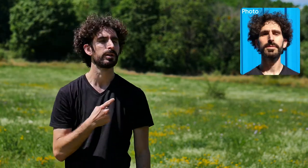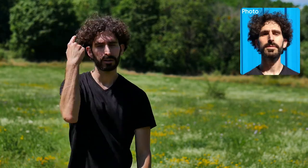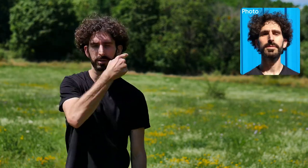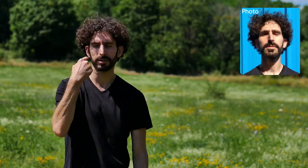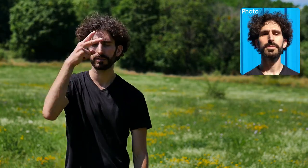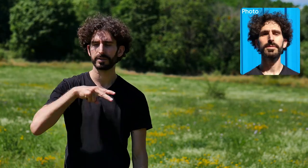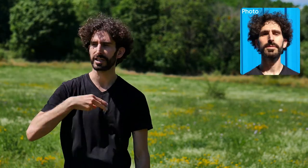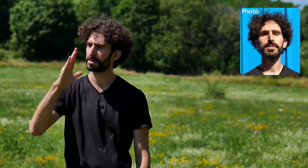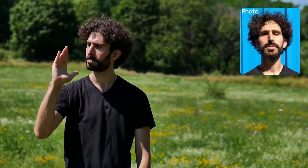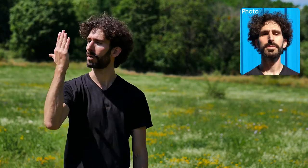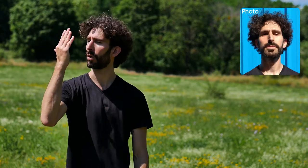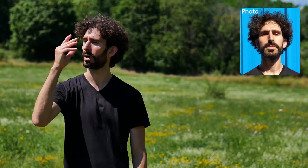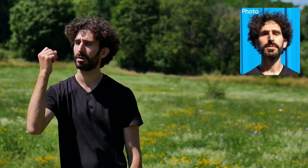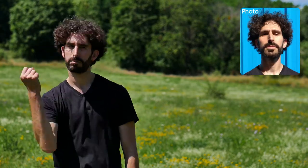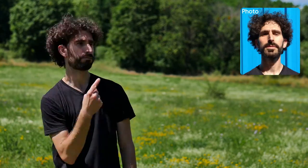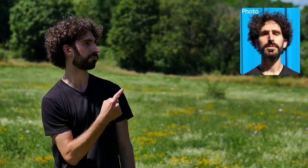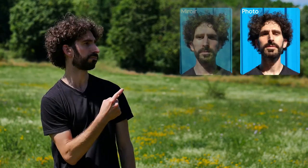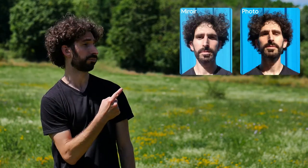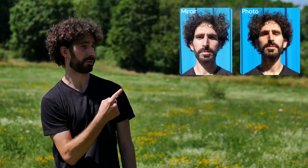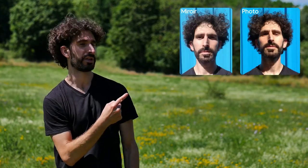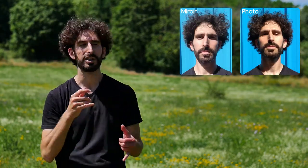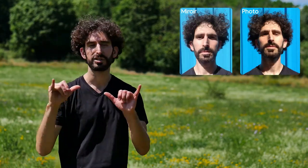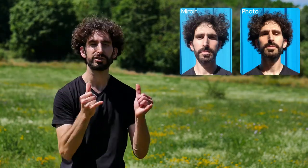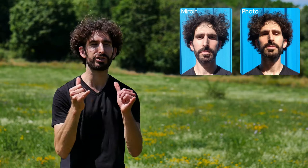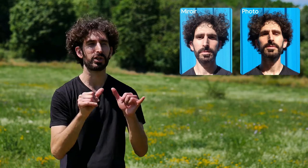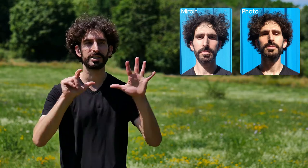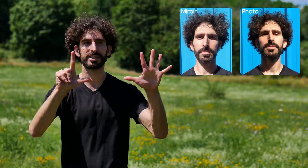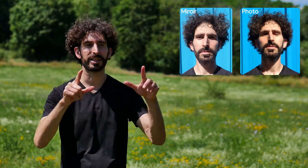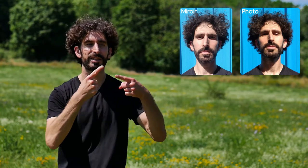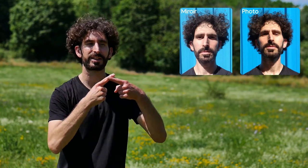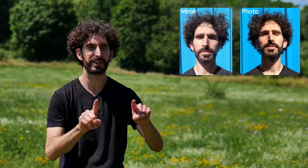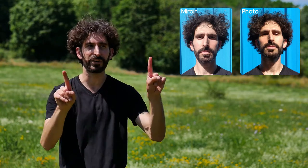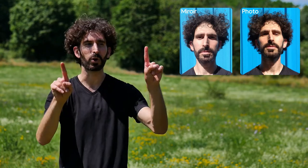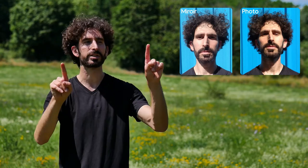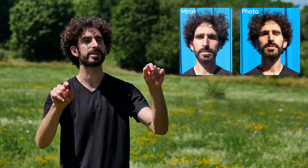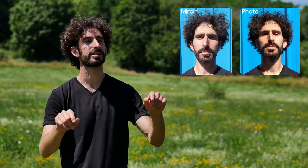* Visage sur un miroir * Place au jeu des 7 différences.